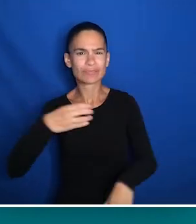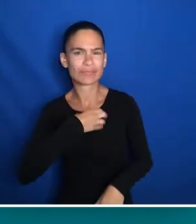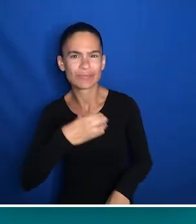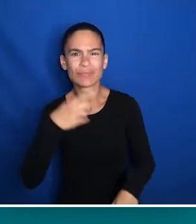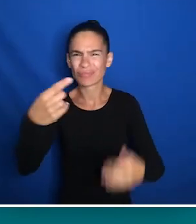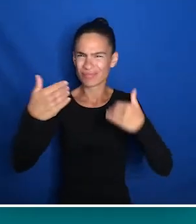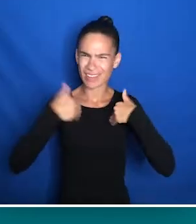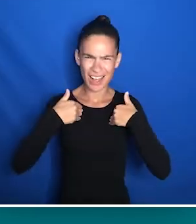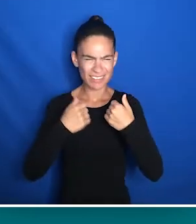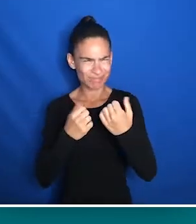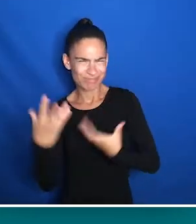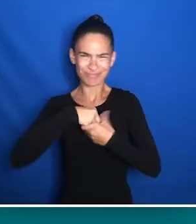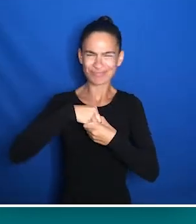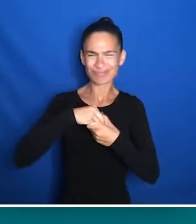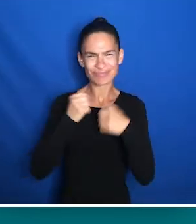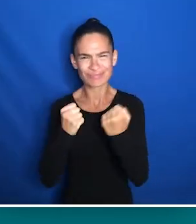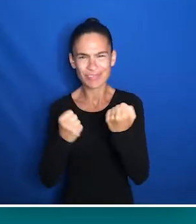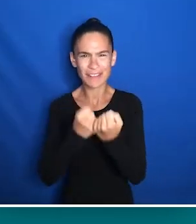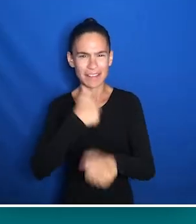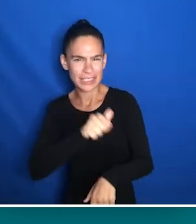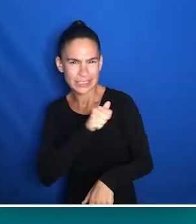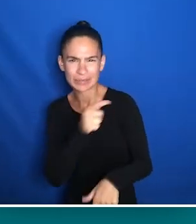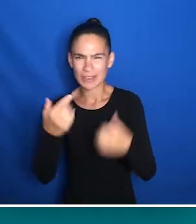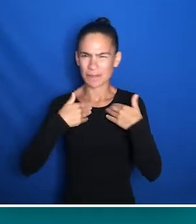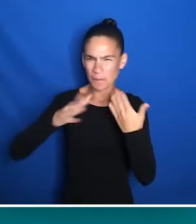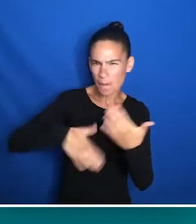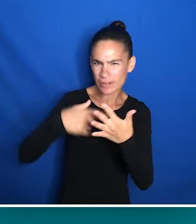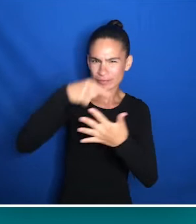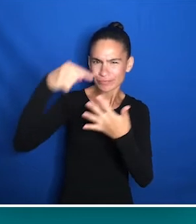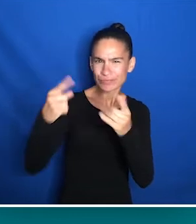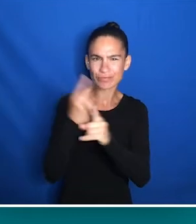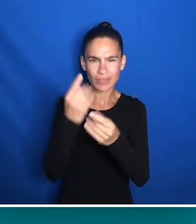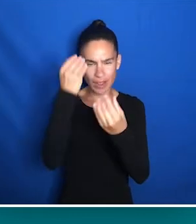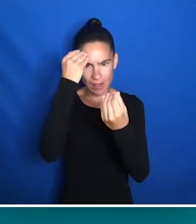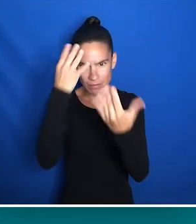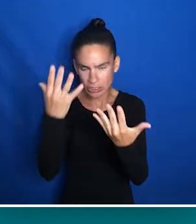Estás listo para reclamar con una actitud fuerte de abogacía y toda la información correcta que necesitas.